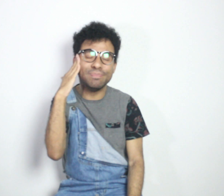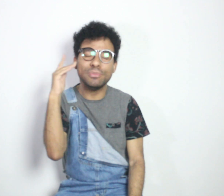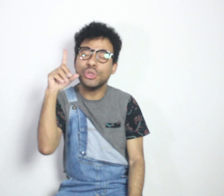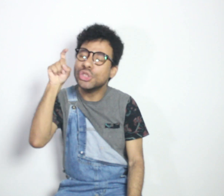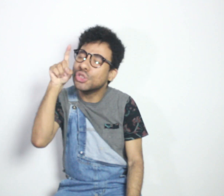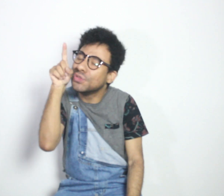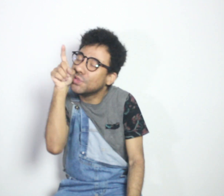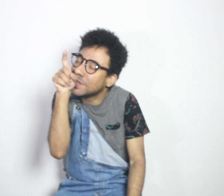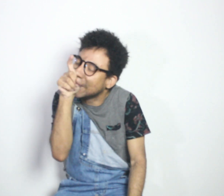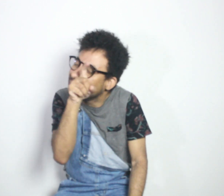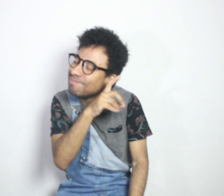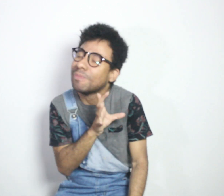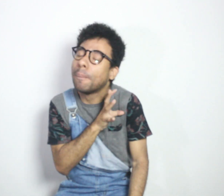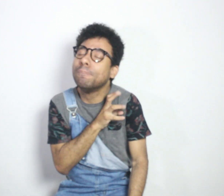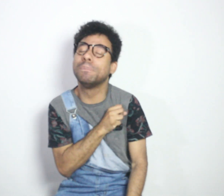Sei! É muito difícil! É amor!